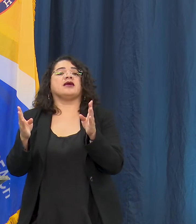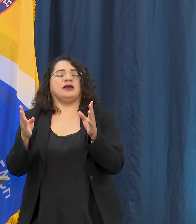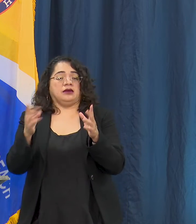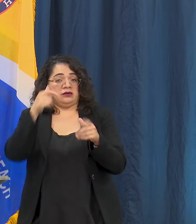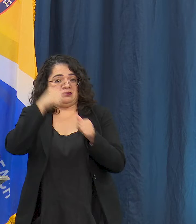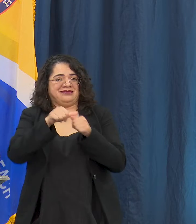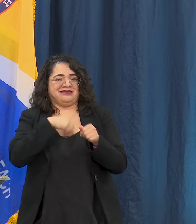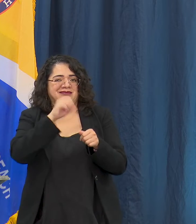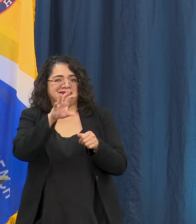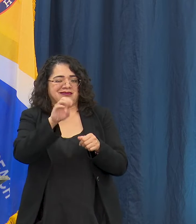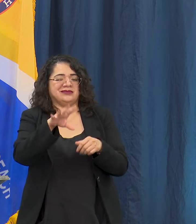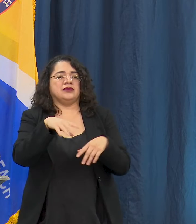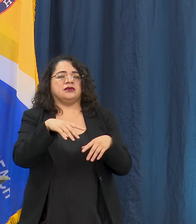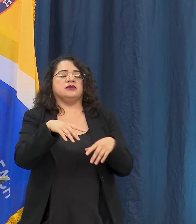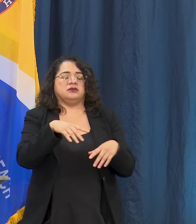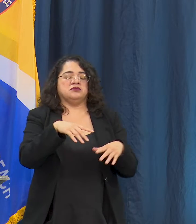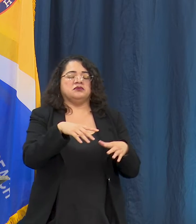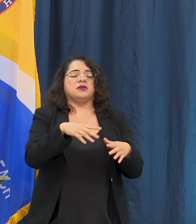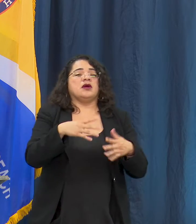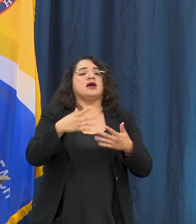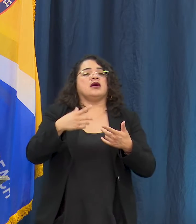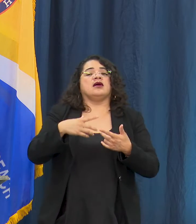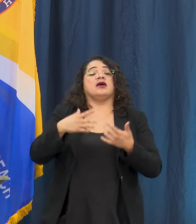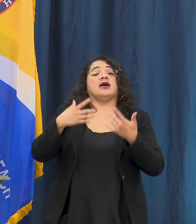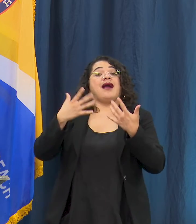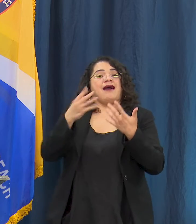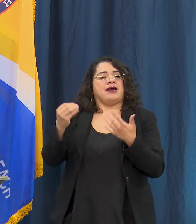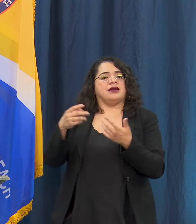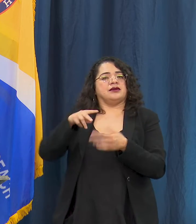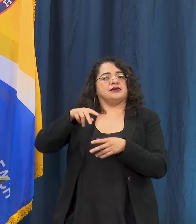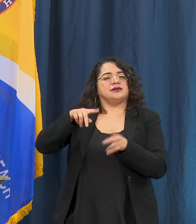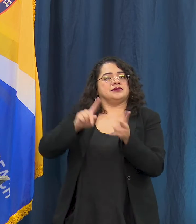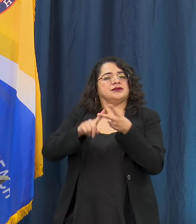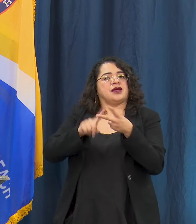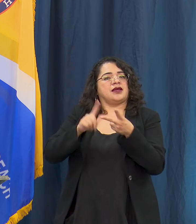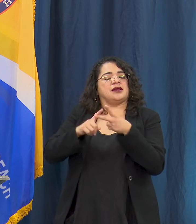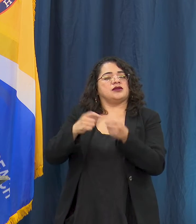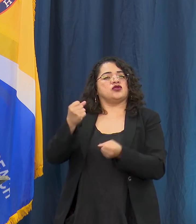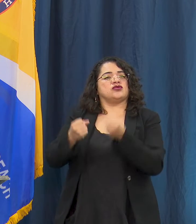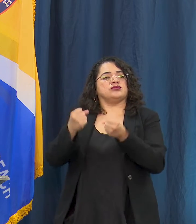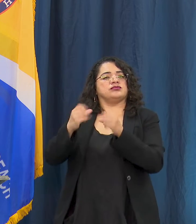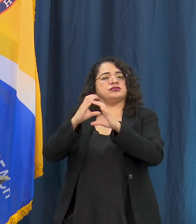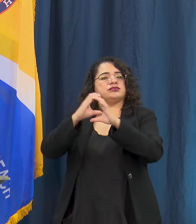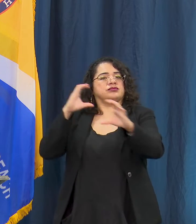bizarre practical es una opción alternativa estamos sample and hola